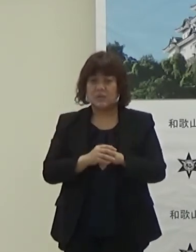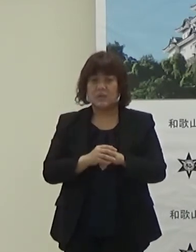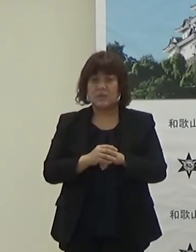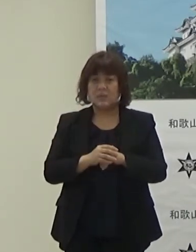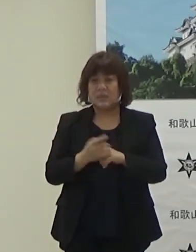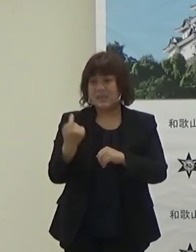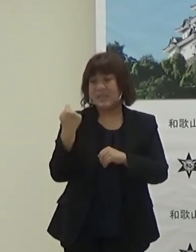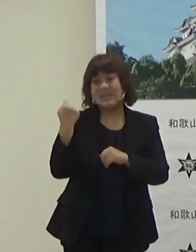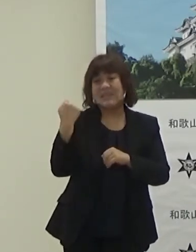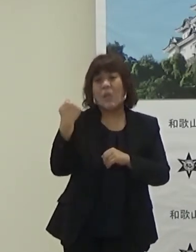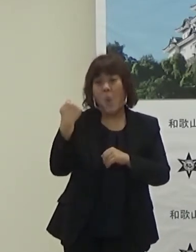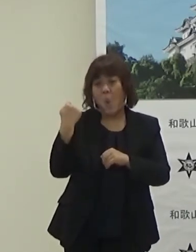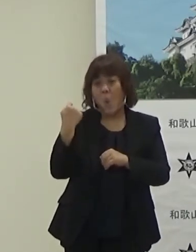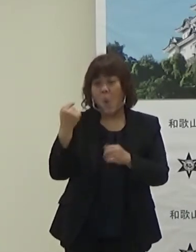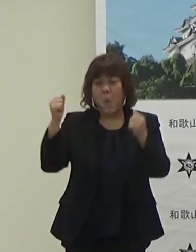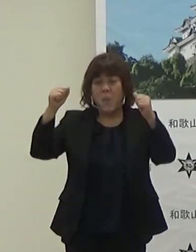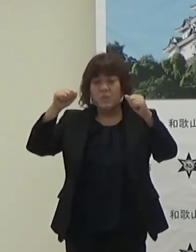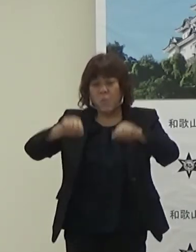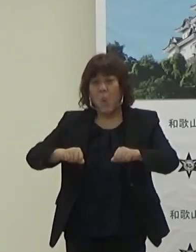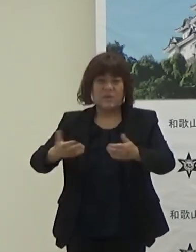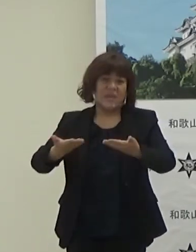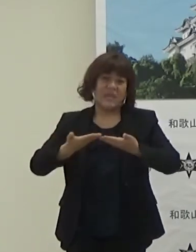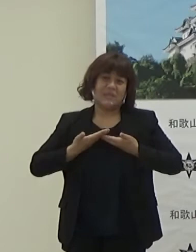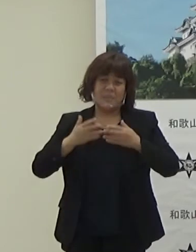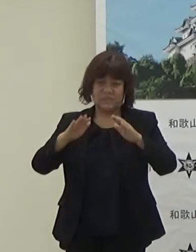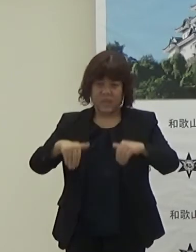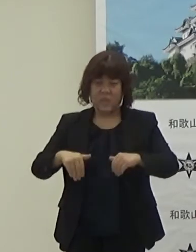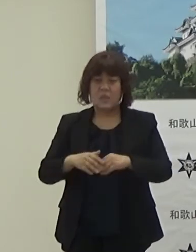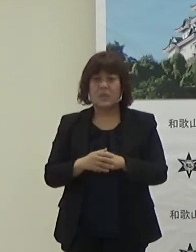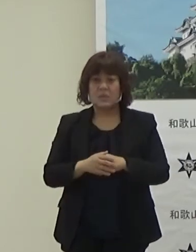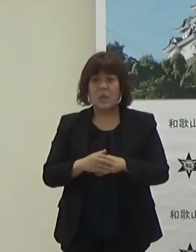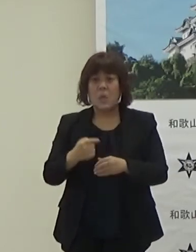議会の方でも同意いただいたわけなんですけども私としてはですね